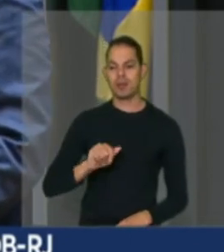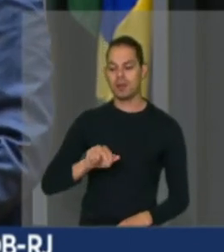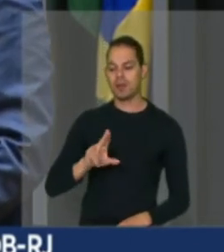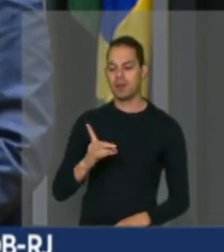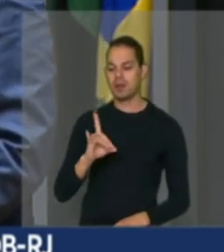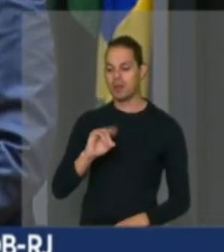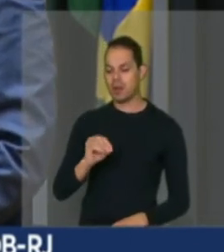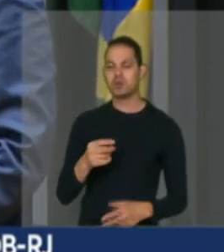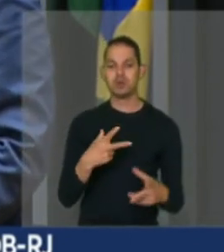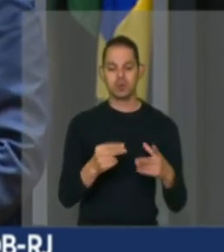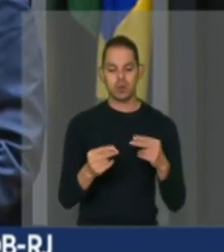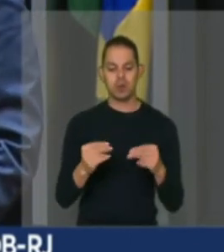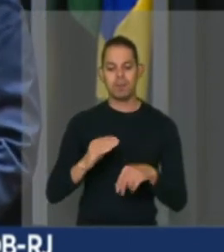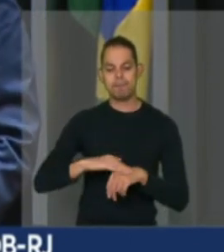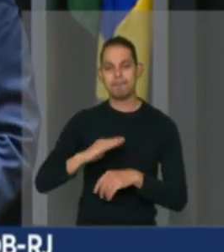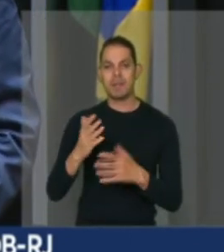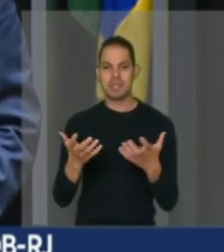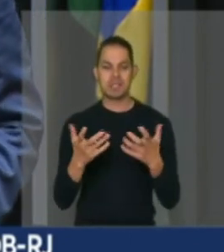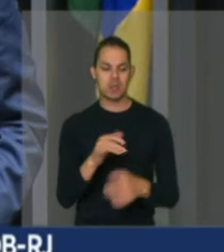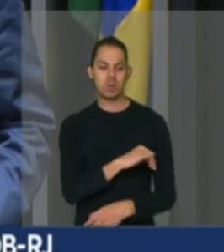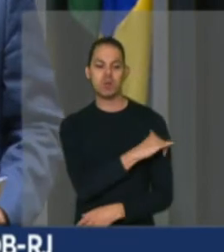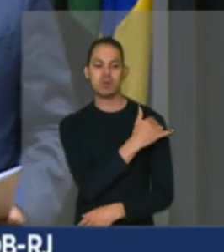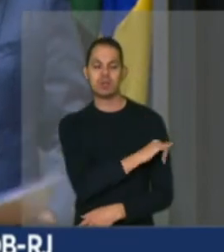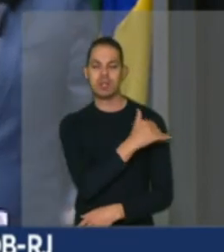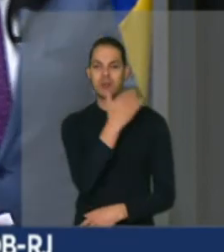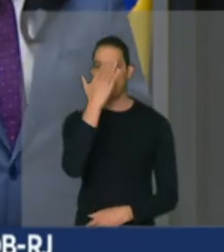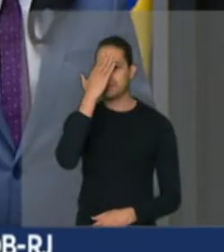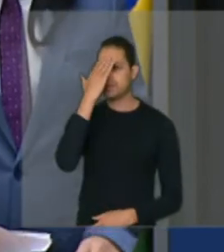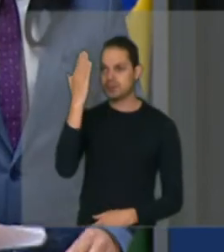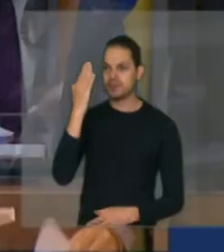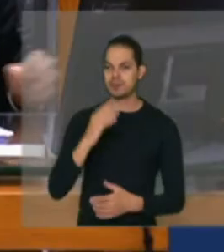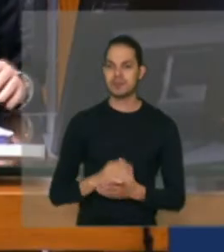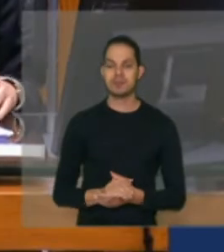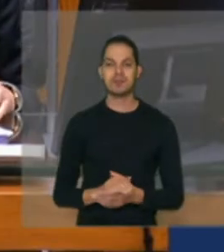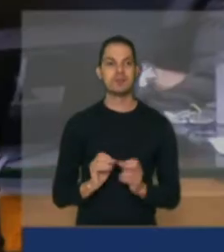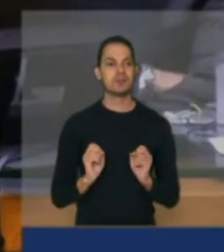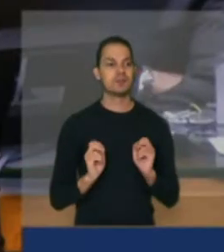PARA O RIO DE JANEIRO. MUITO OBRIGADO. [PRESIDENTE]: OK, LÁ DO RIO DE JANEIRO, DO DEPUTADO OTÁVIO LEITE, NÓS VAMOS